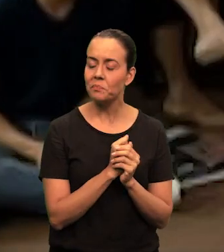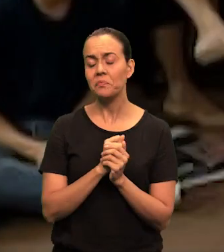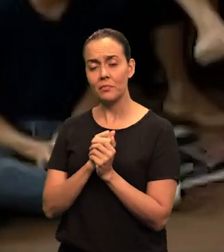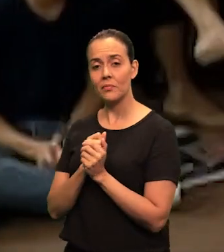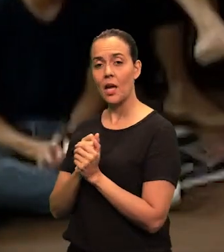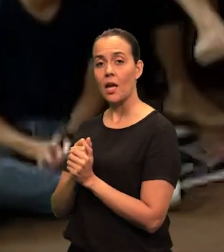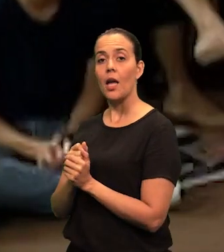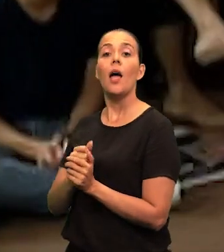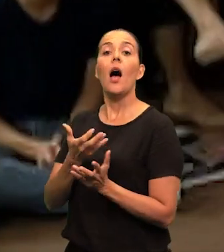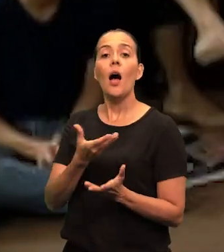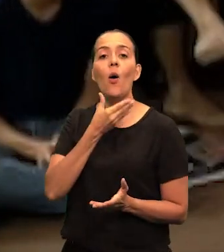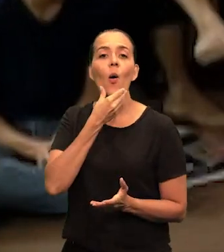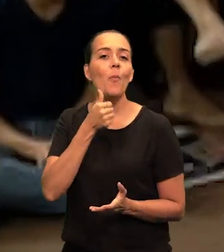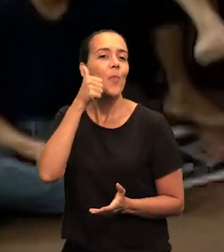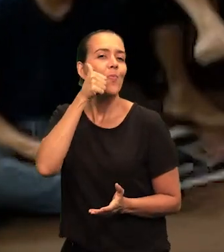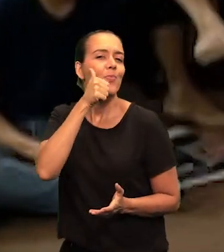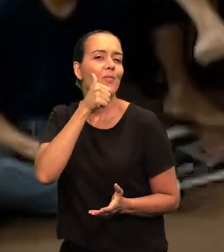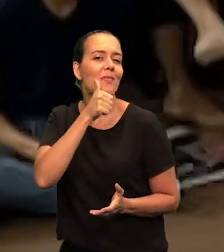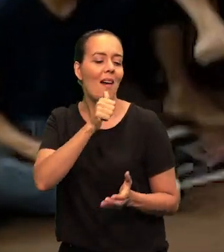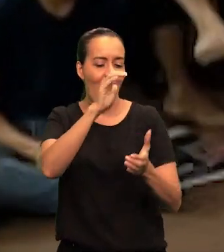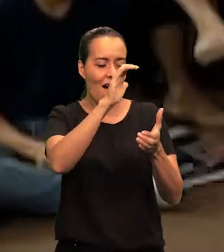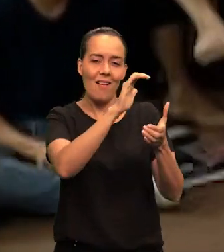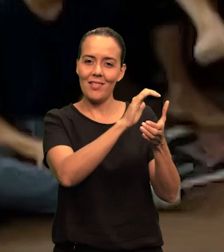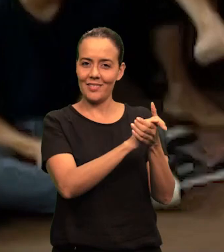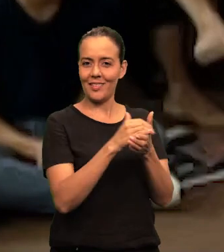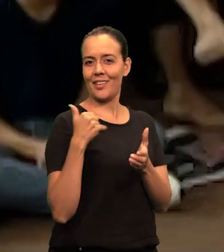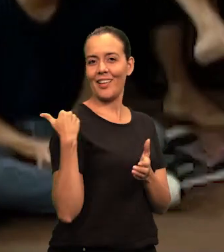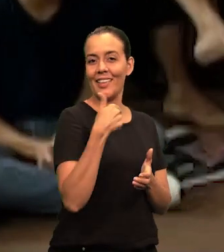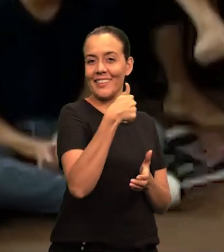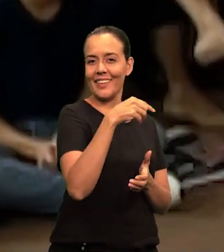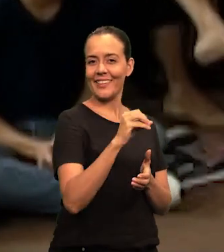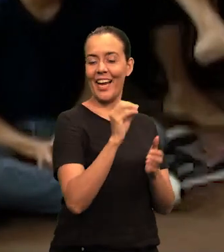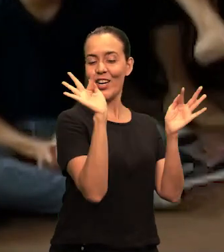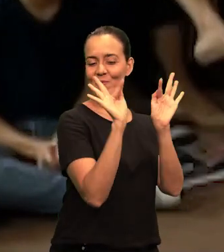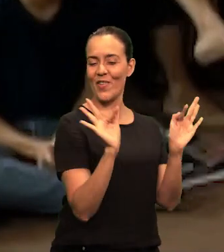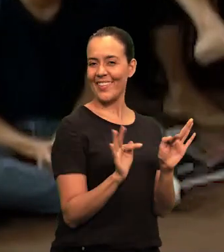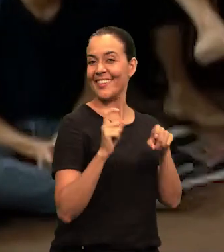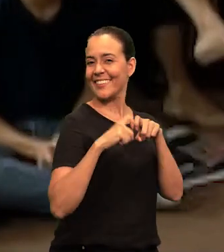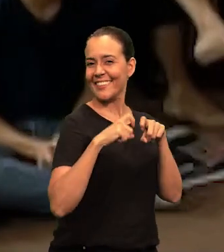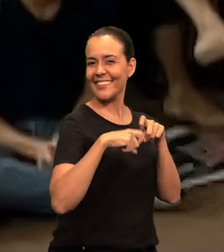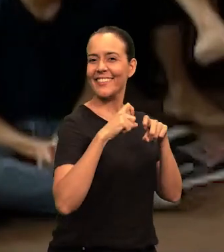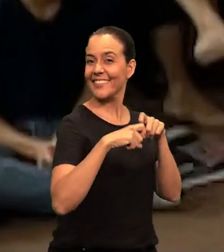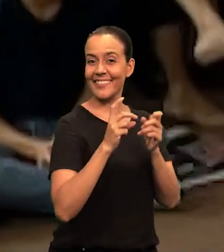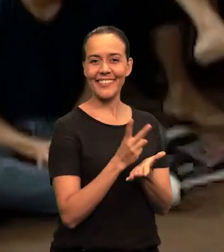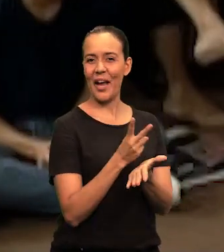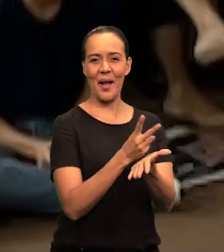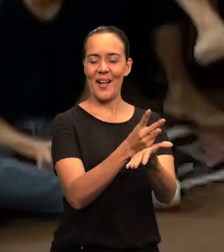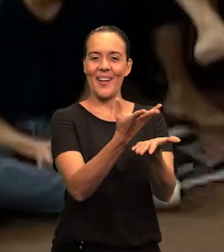"Casal se ama e completa 70 anos de casado, felizes e com sexo diário."